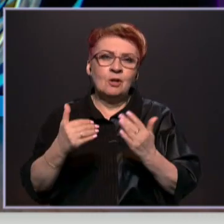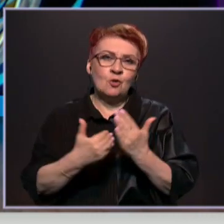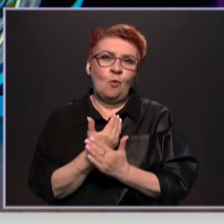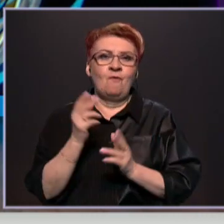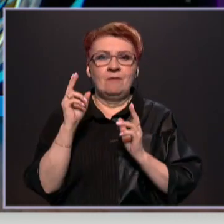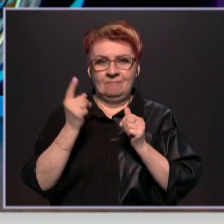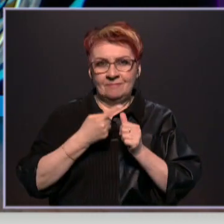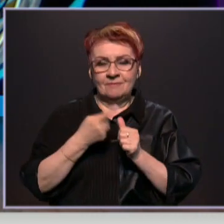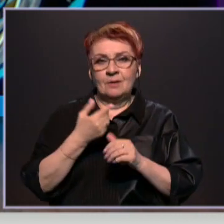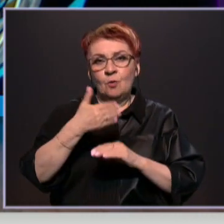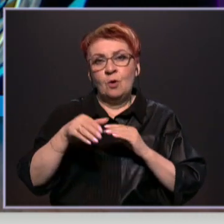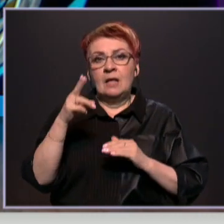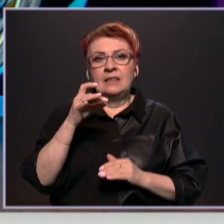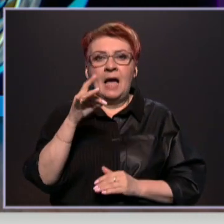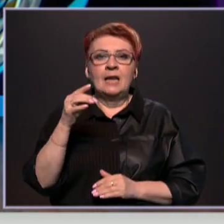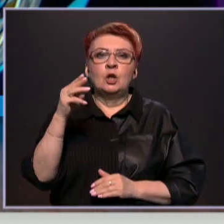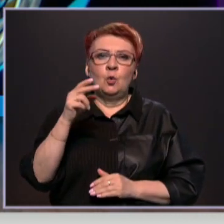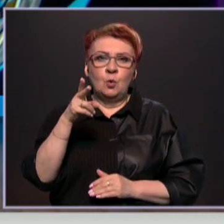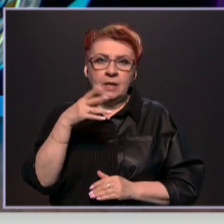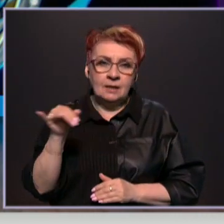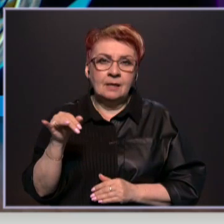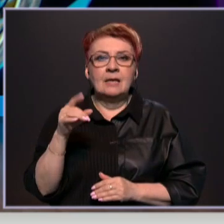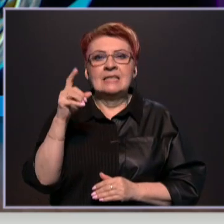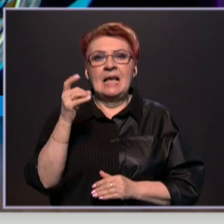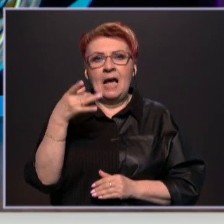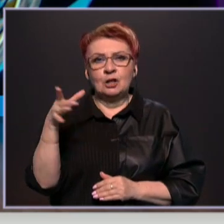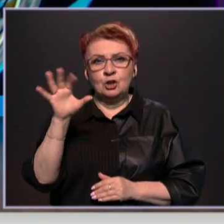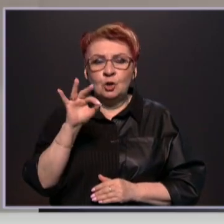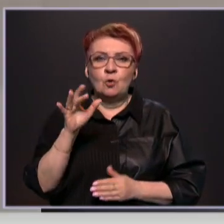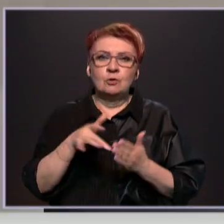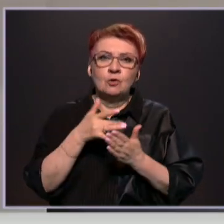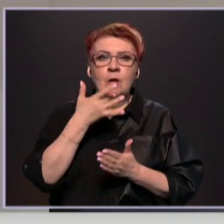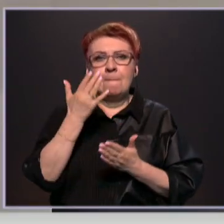появились улицы Дарьи Дугина и Александра Захарченко журналист политолог философ и